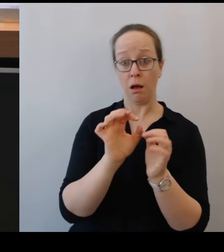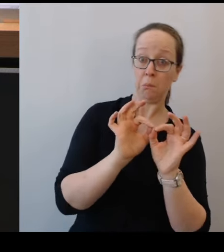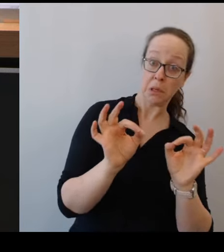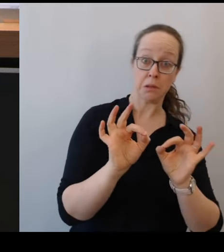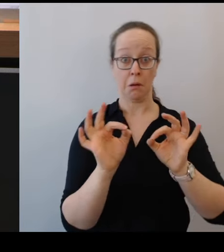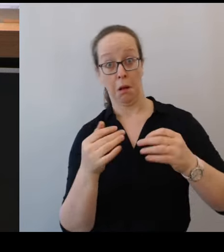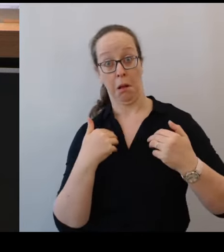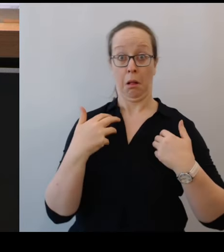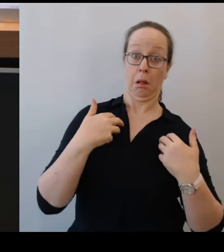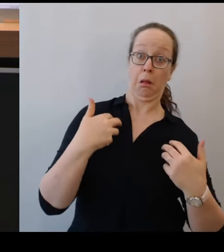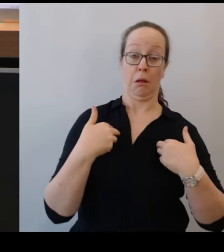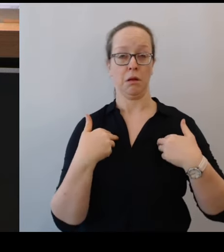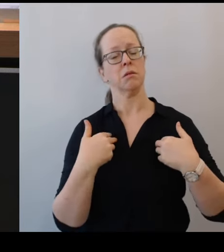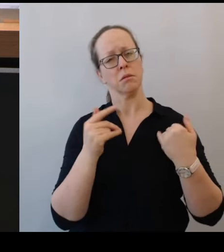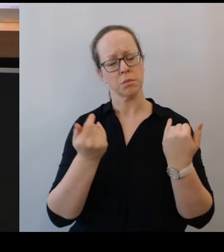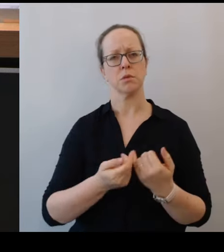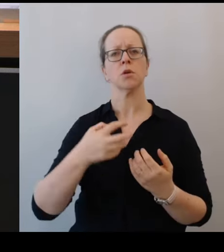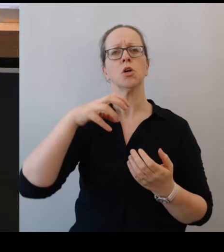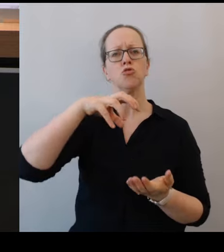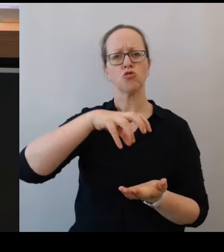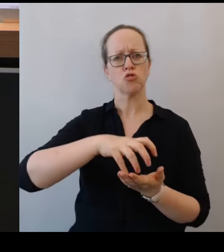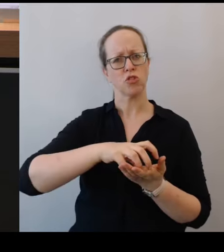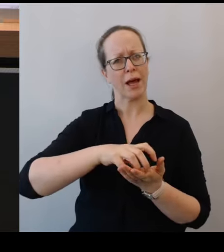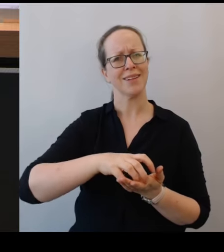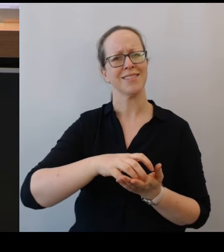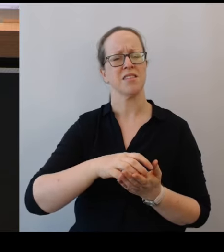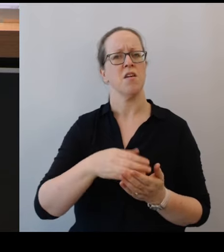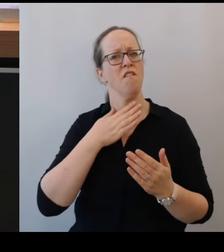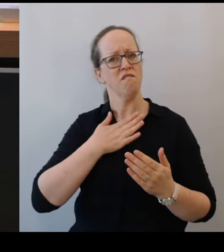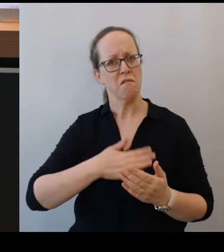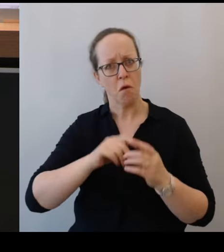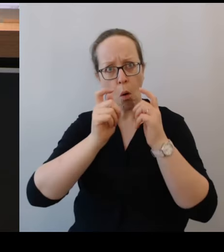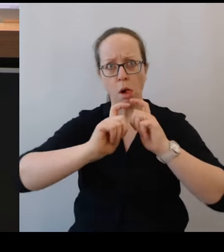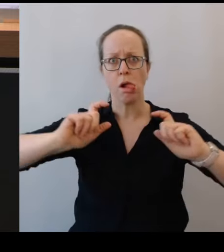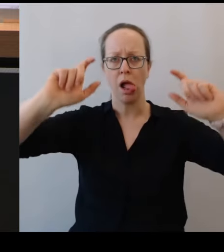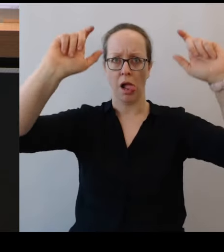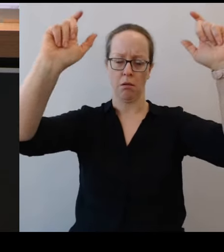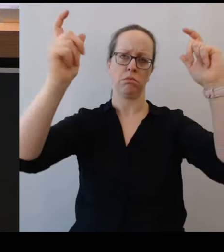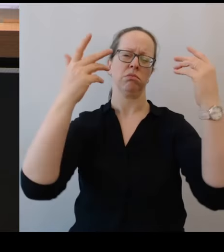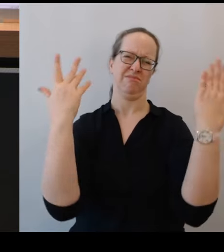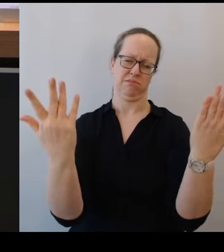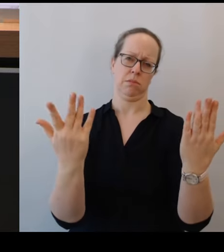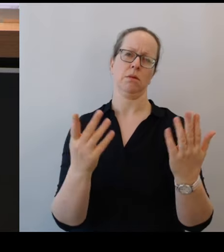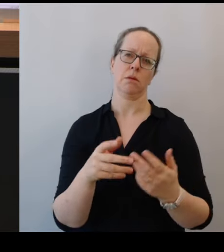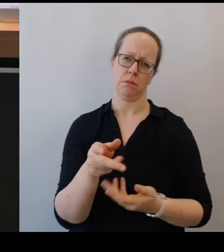vor allen Dingen dann, wenn es um so eine Punkte geht, die konsensual sind und die unsere Einnahmesituation und damit